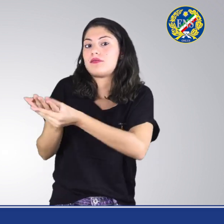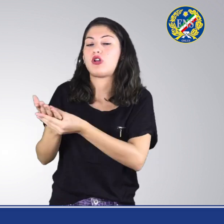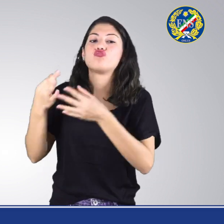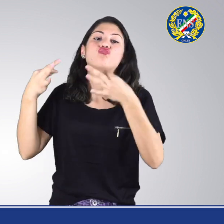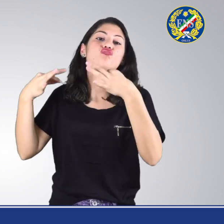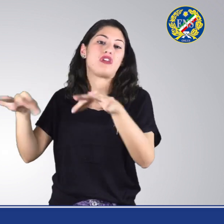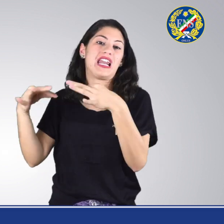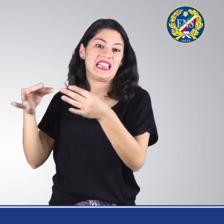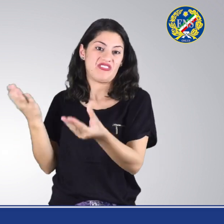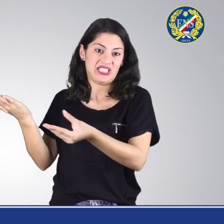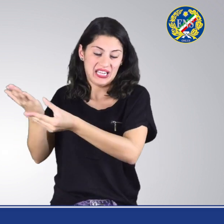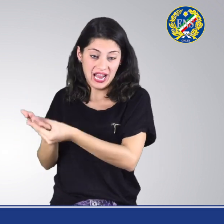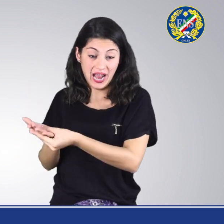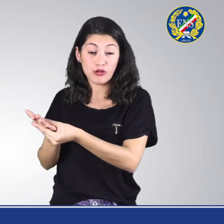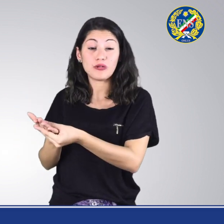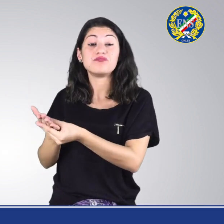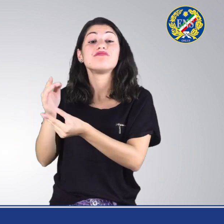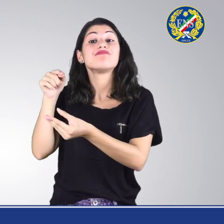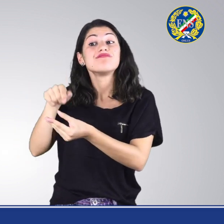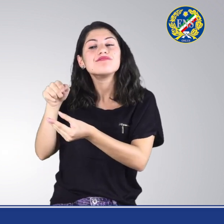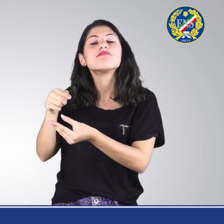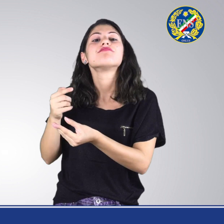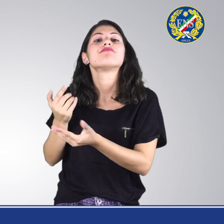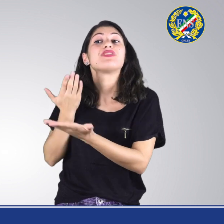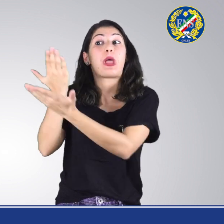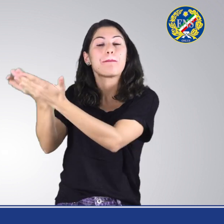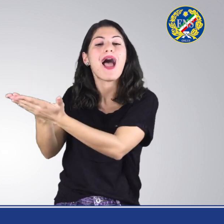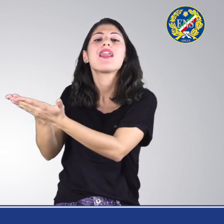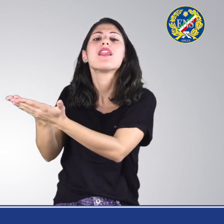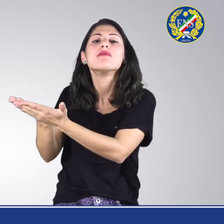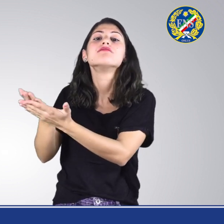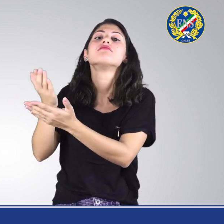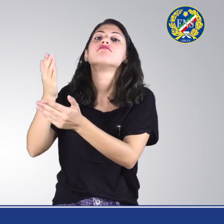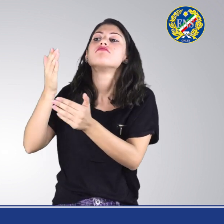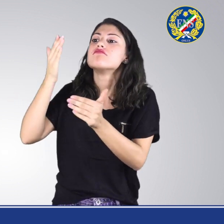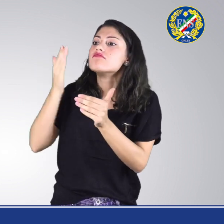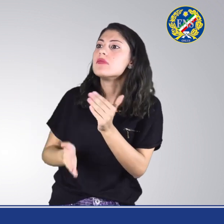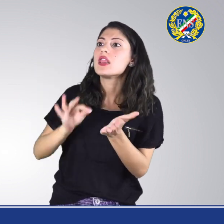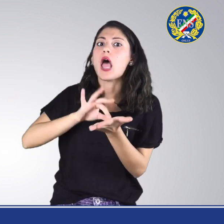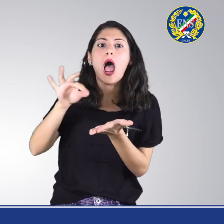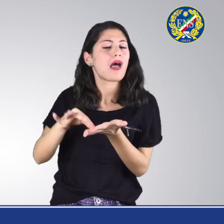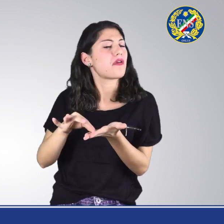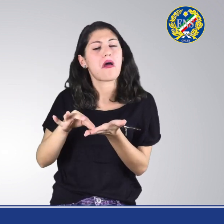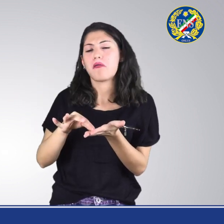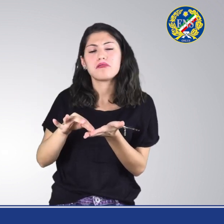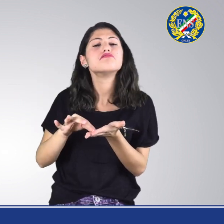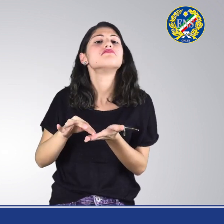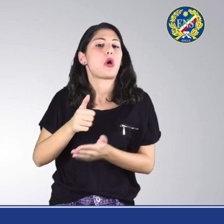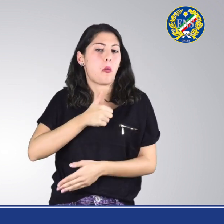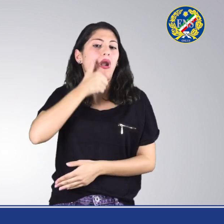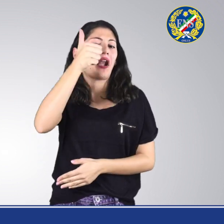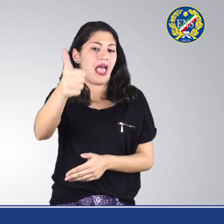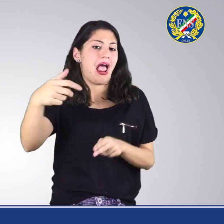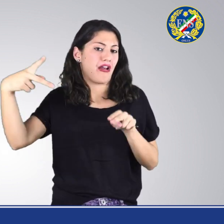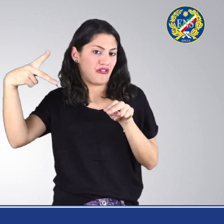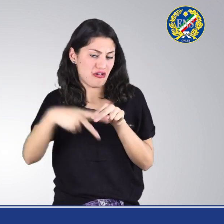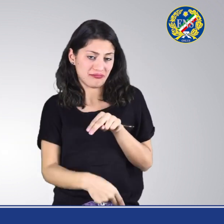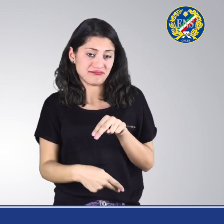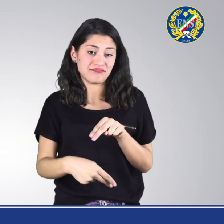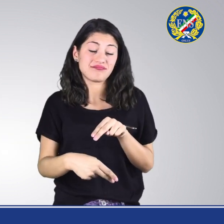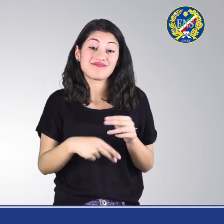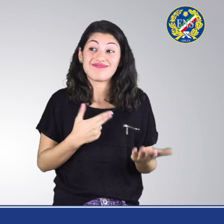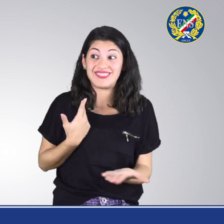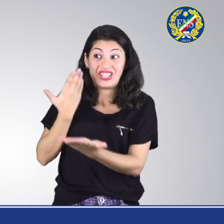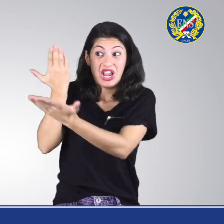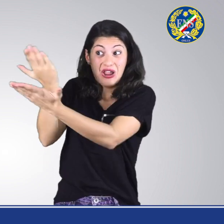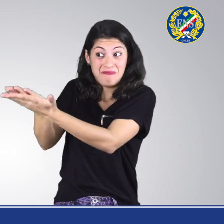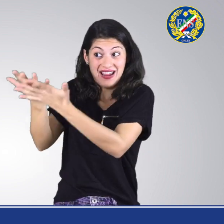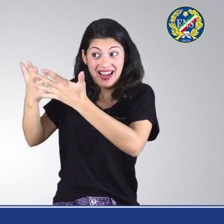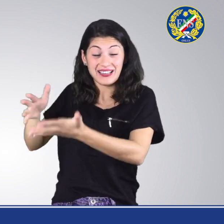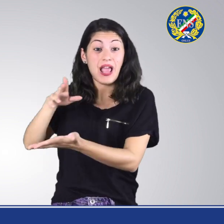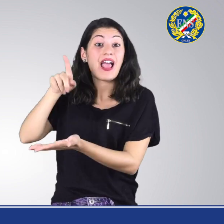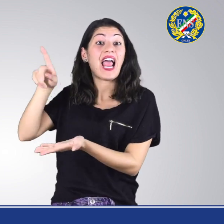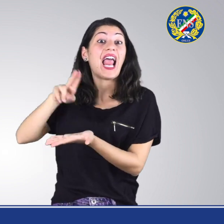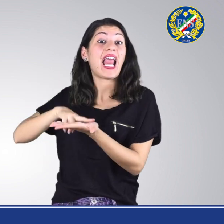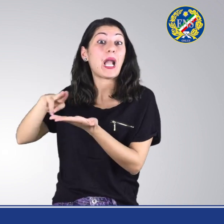entro un anno dal verificarsi dell'evento (nascita, adozione o affidamento).